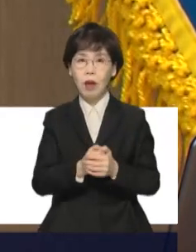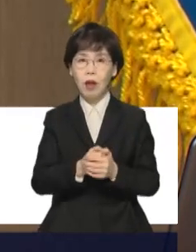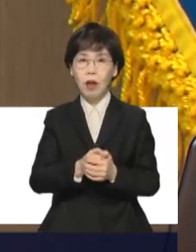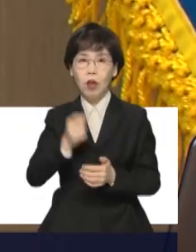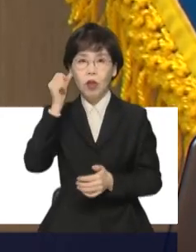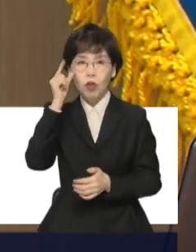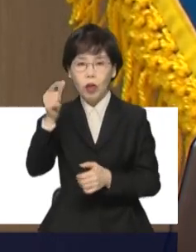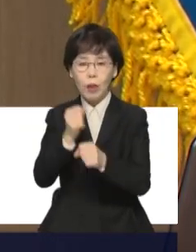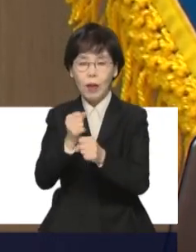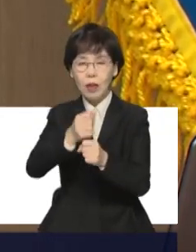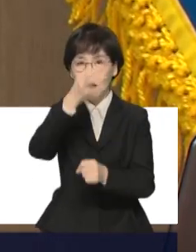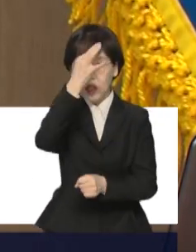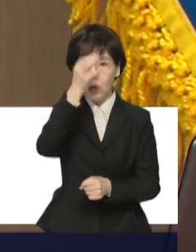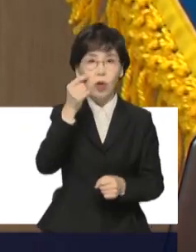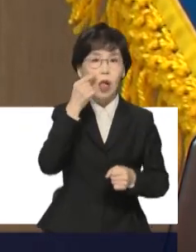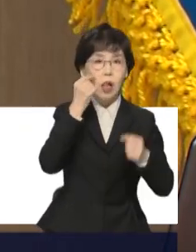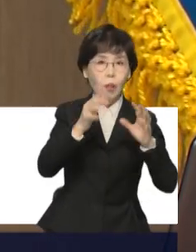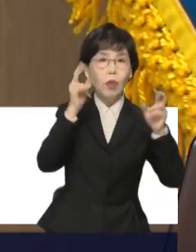제조기술과 일본 기업의 소재, 부품, 장비